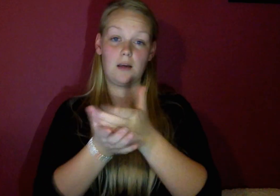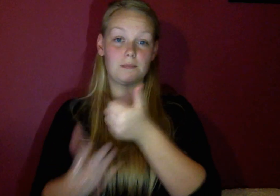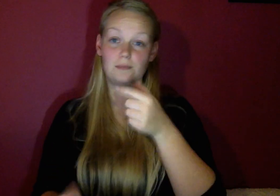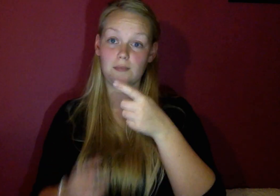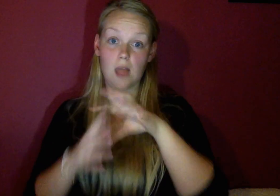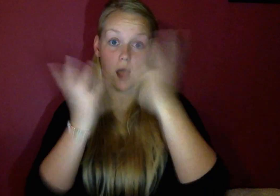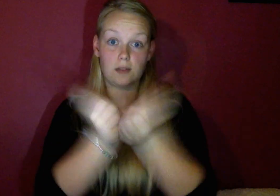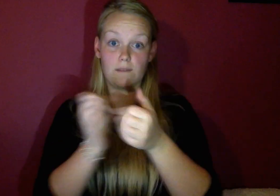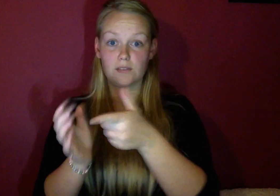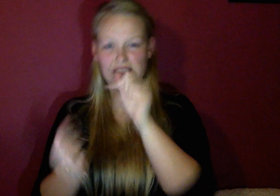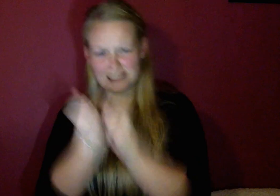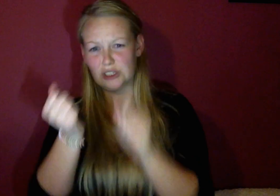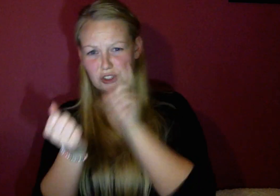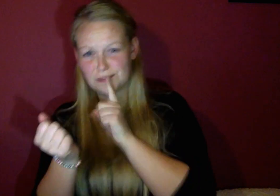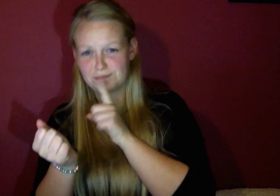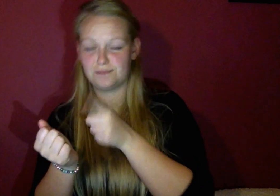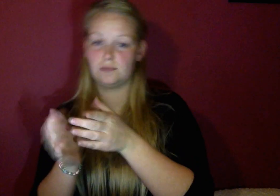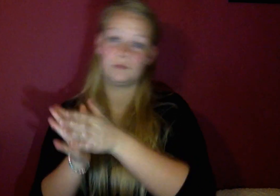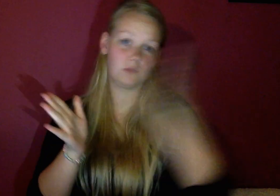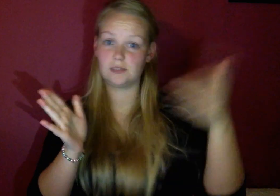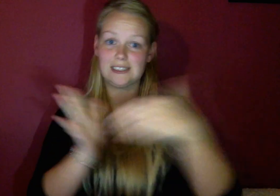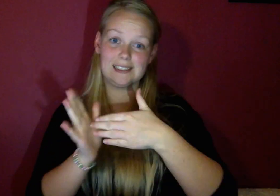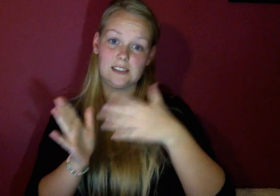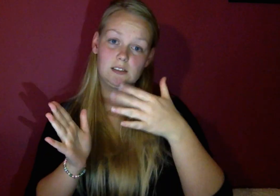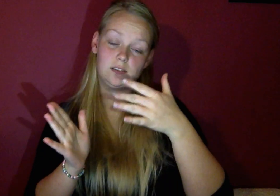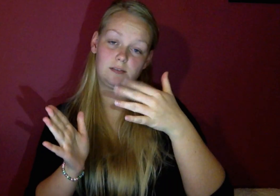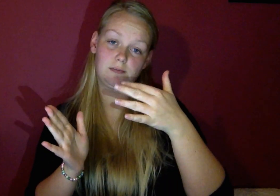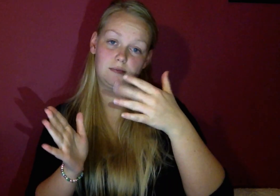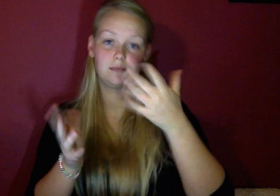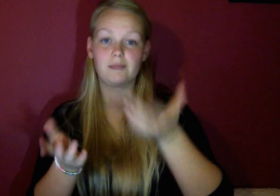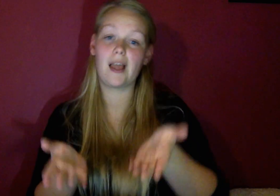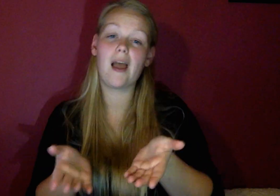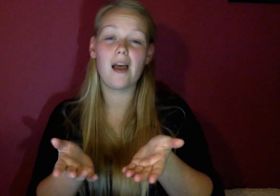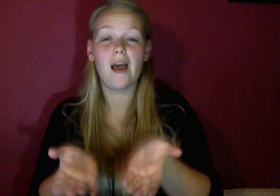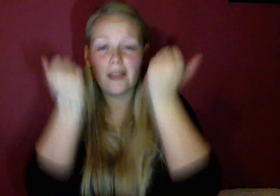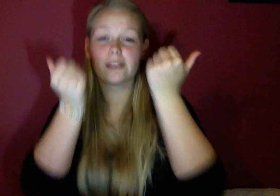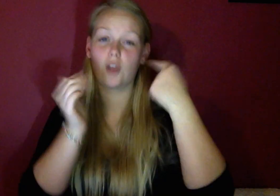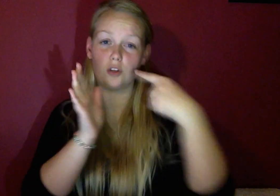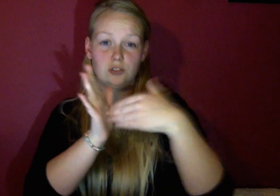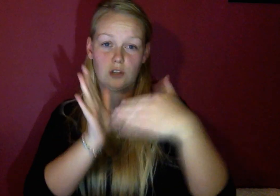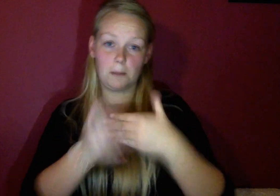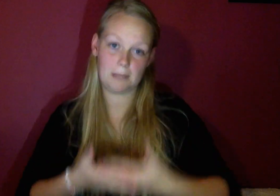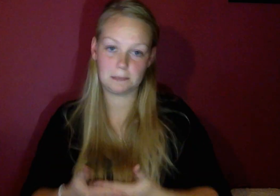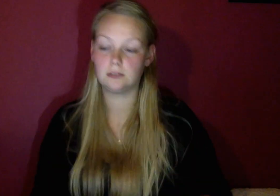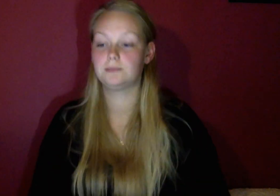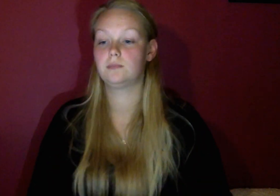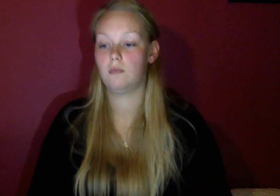Audionomen: "Siffran gäller dock för alla från de som föds döva till de som bara har lätt nedsatt hörsel.